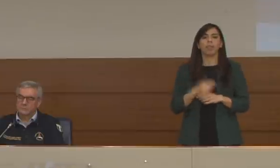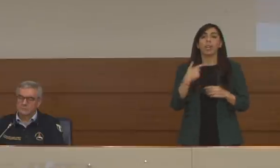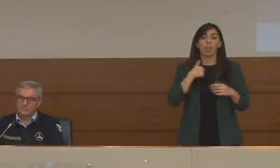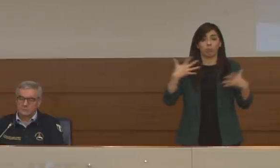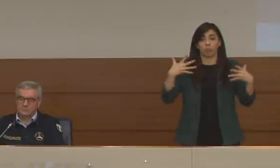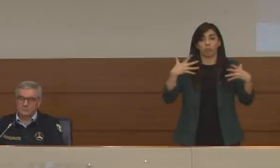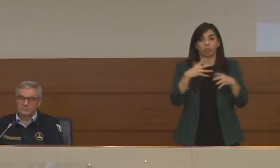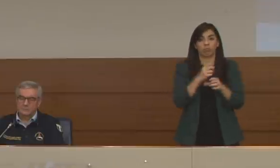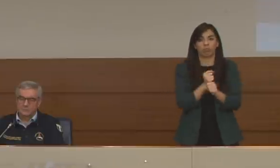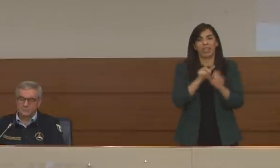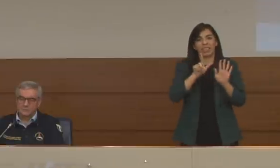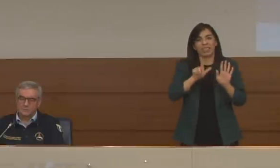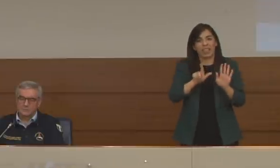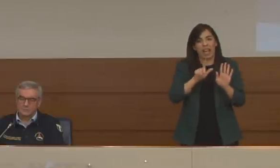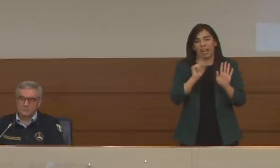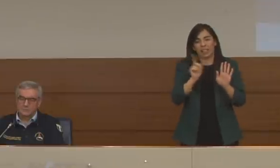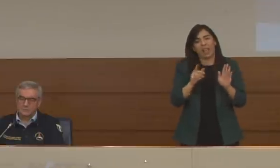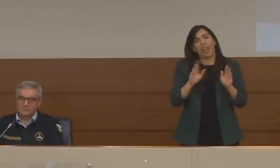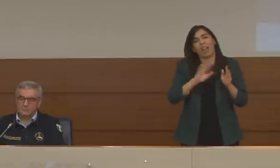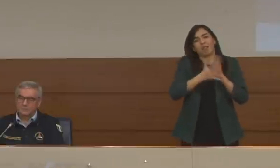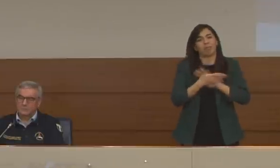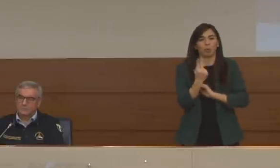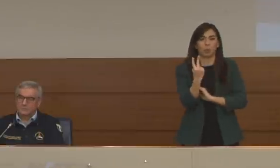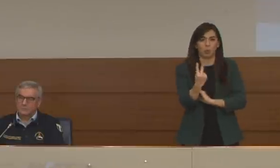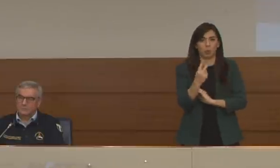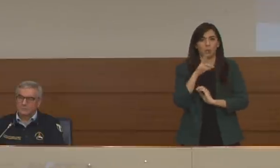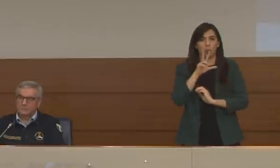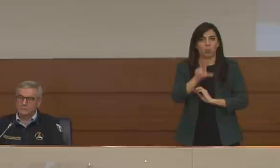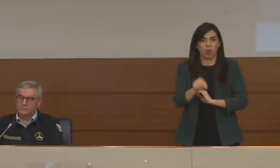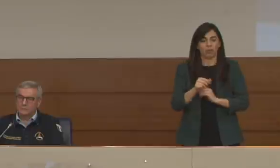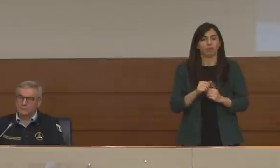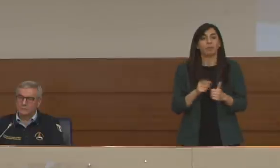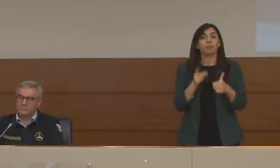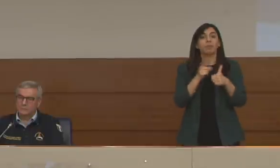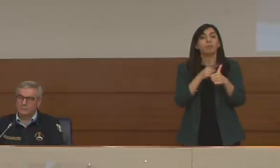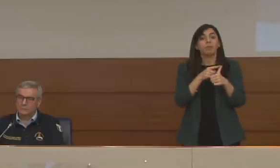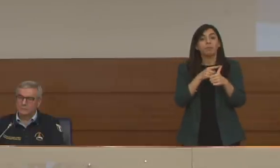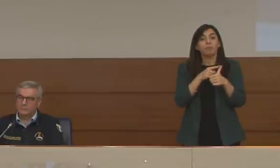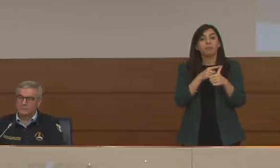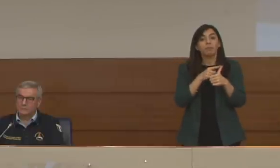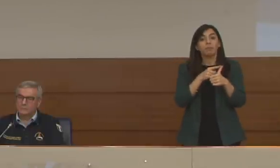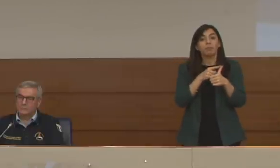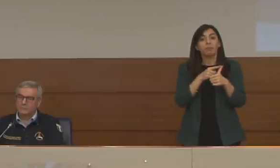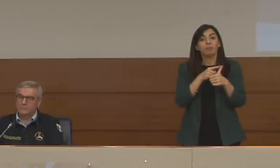ulteriormente in due punti fondamentali: troppi pochi presidi di protezione per i